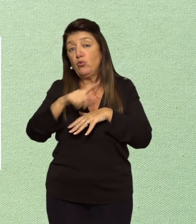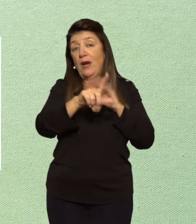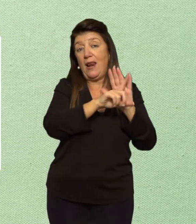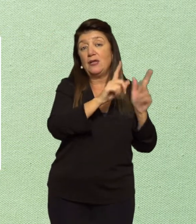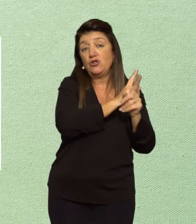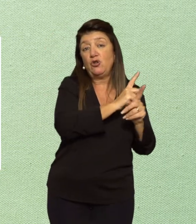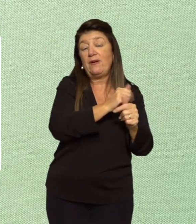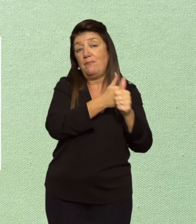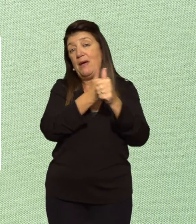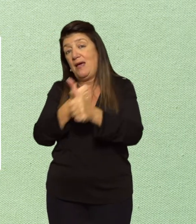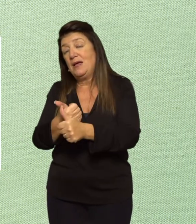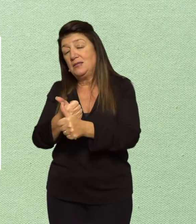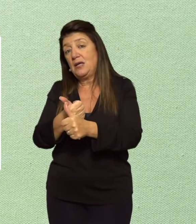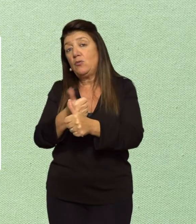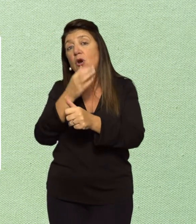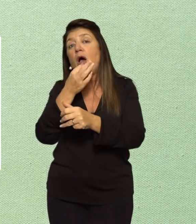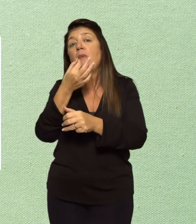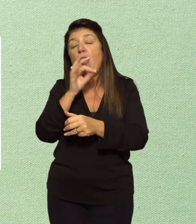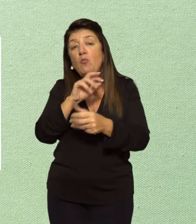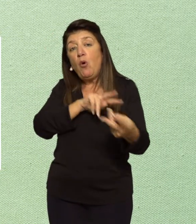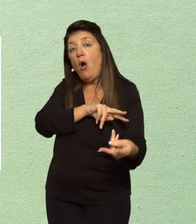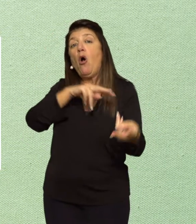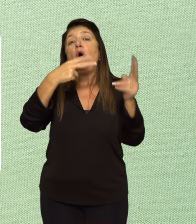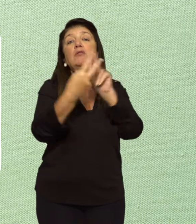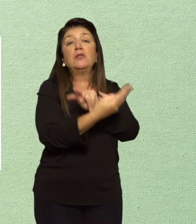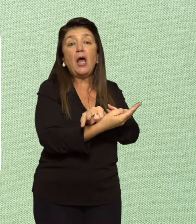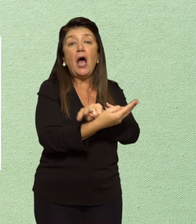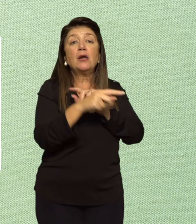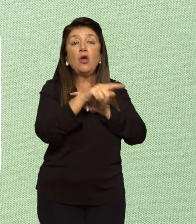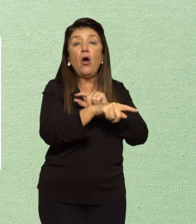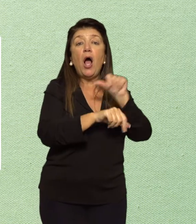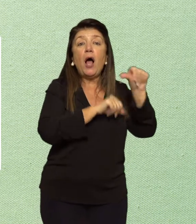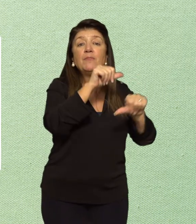nel senso che i cambiamenti socioculturali che avvengono poi effettivamente influenzano tanto